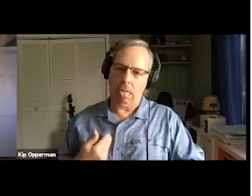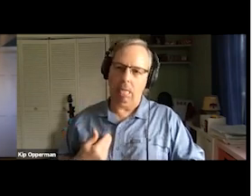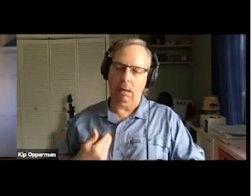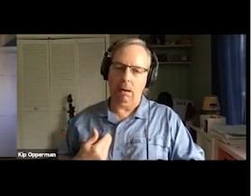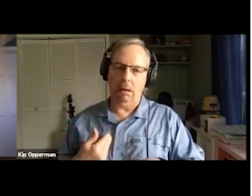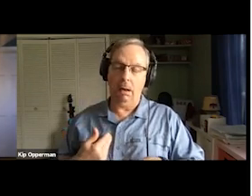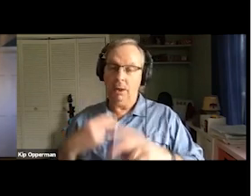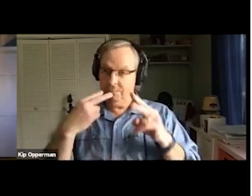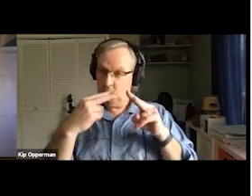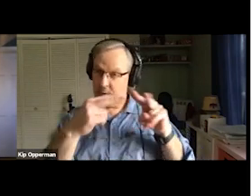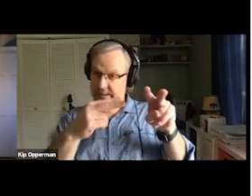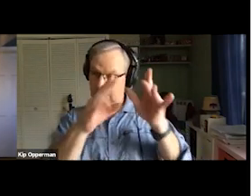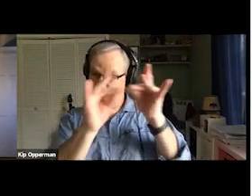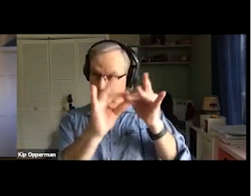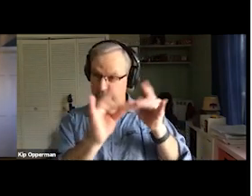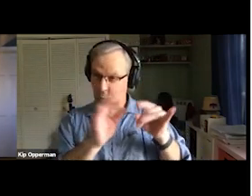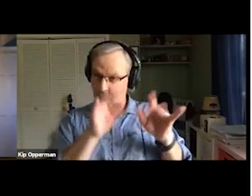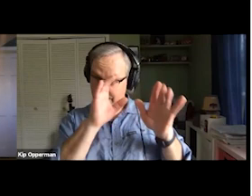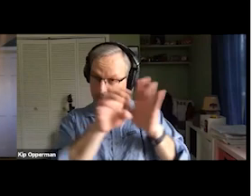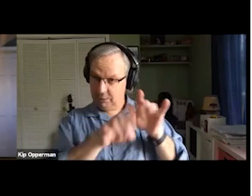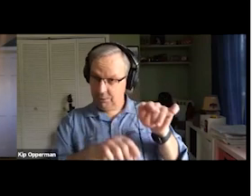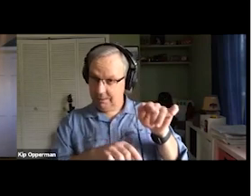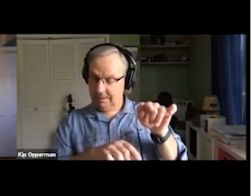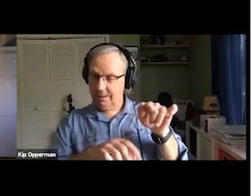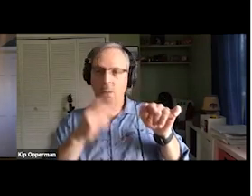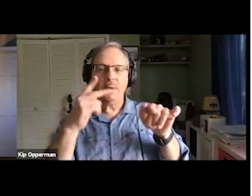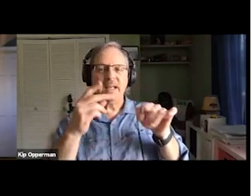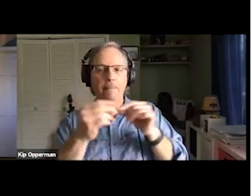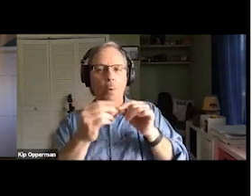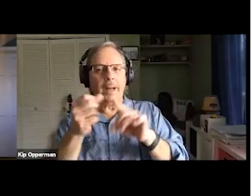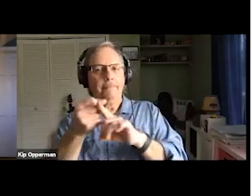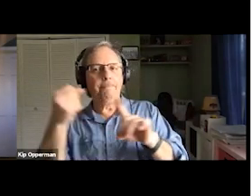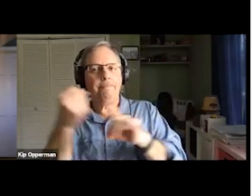es realmente, creo que vemos esto mucho más impactante en este campo de trabajo,